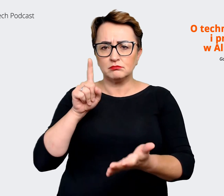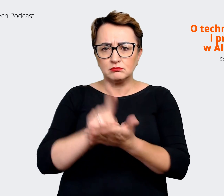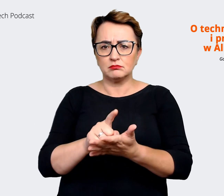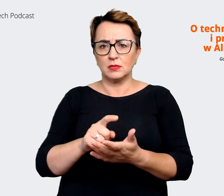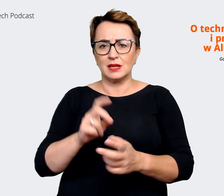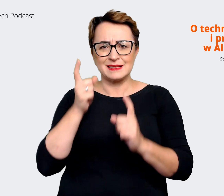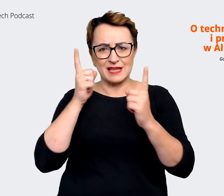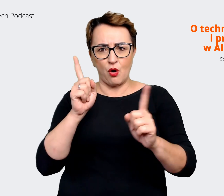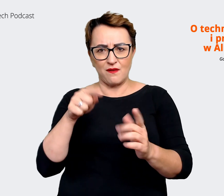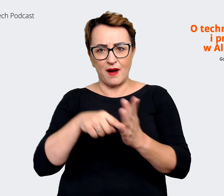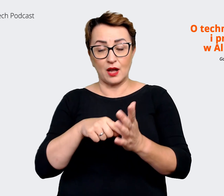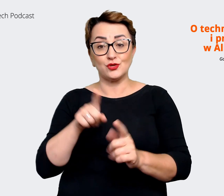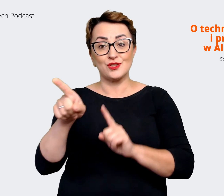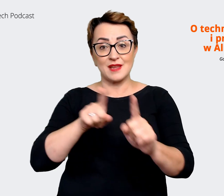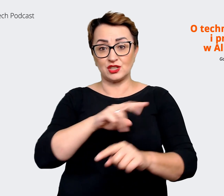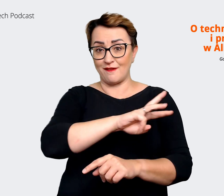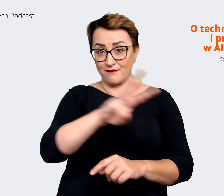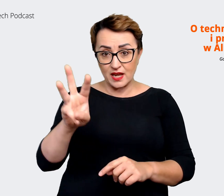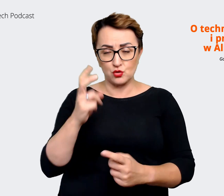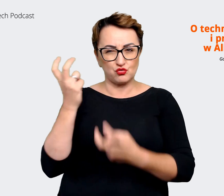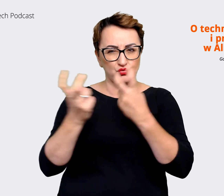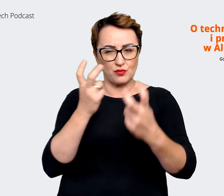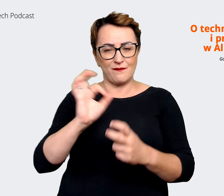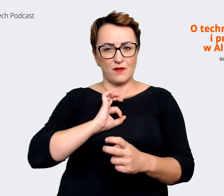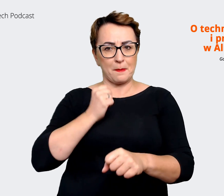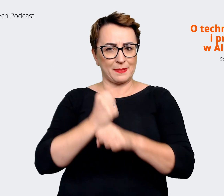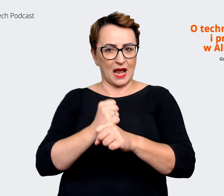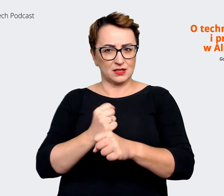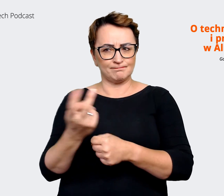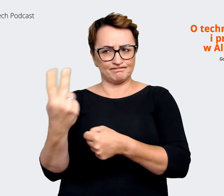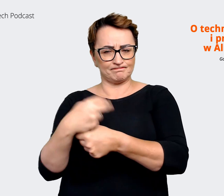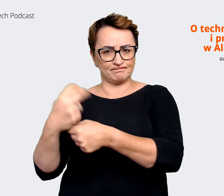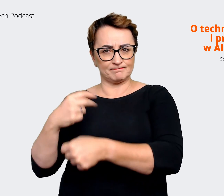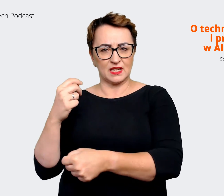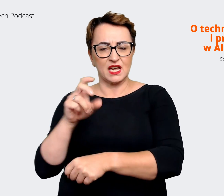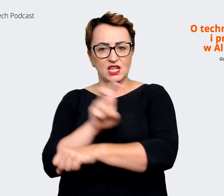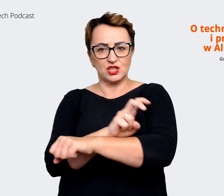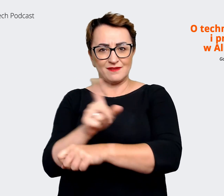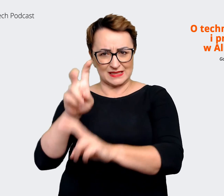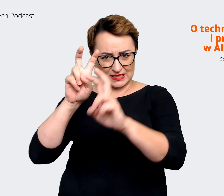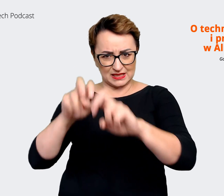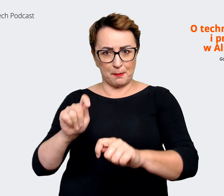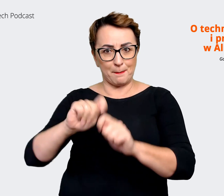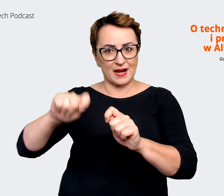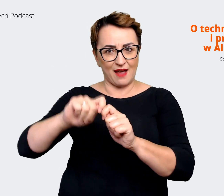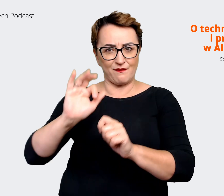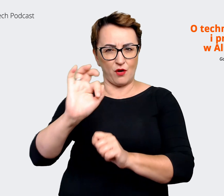że wy szukając pracowników, rekrutując inżynierów, weryfikujecie ich wiedzę albo ich